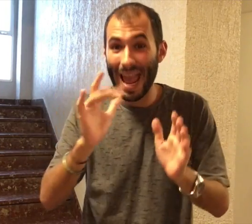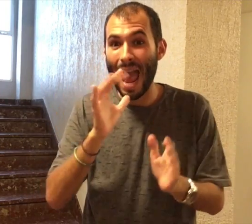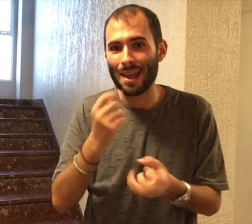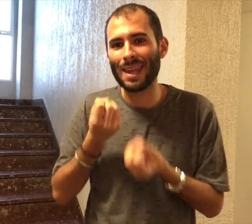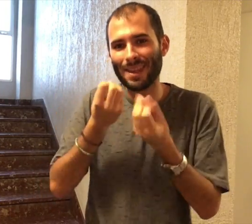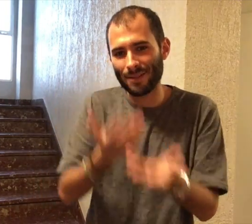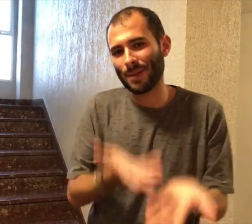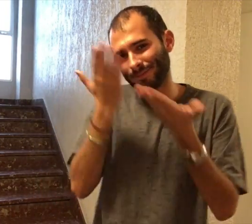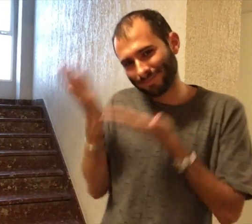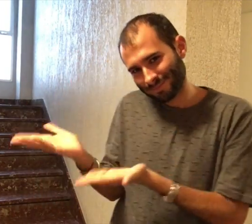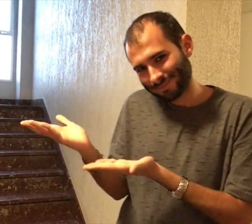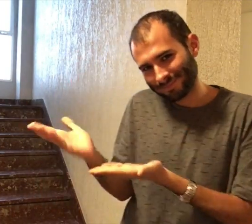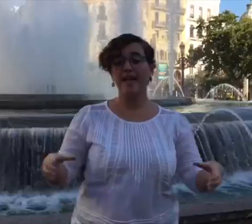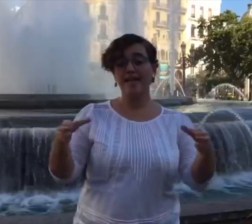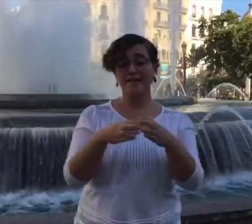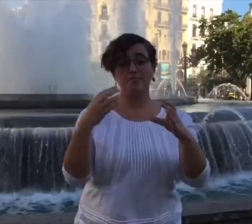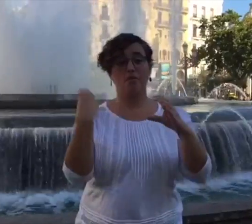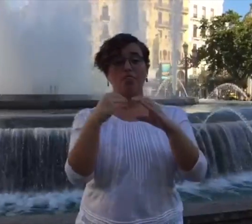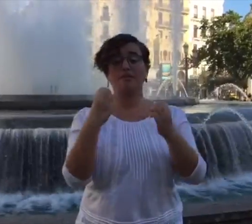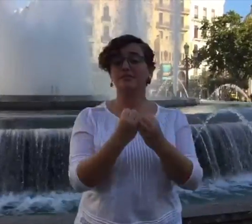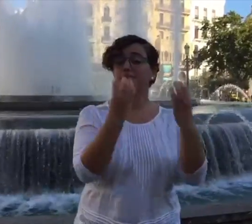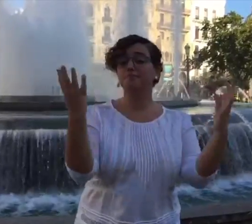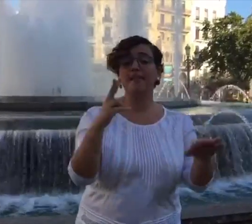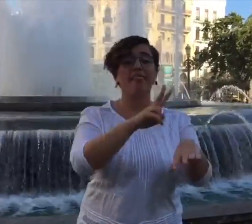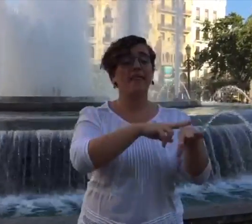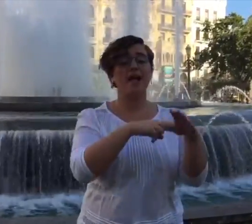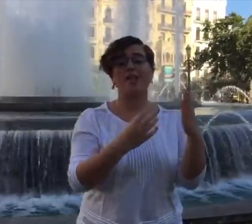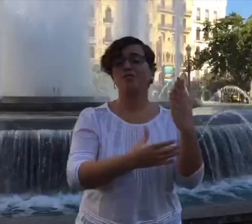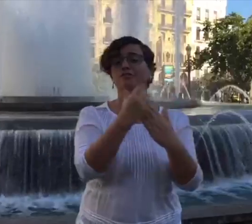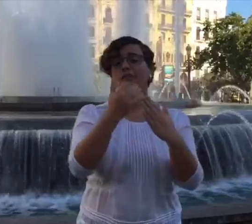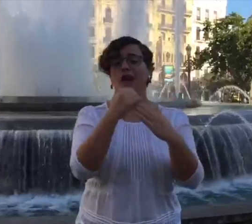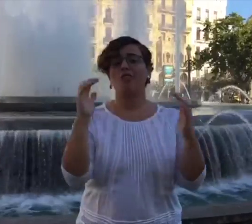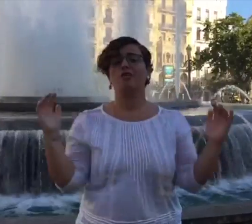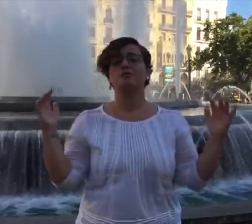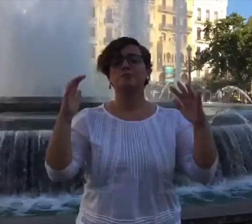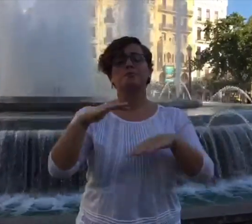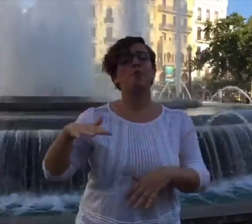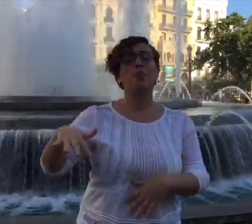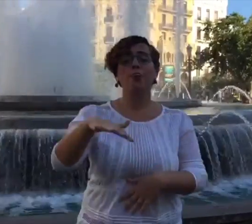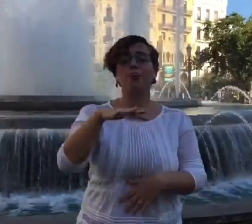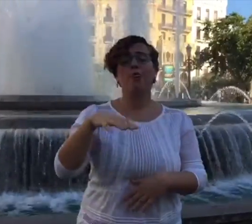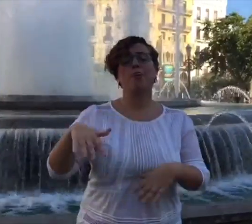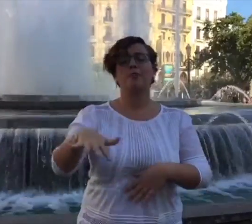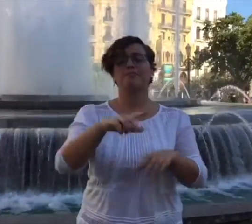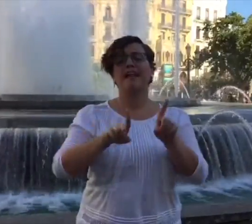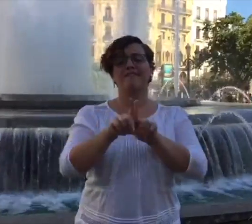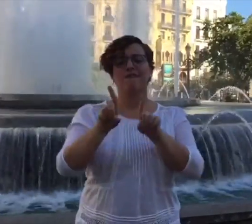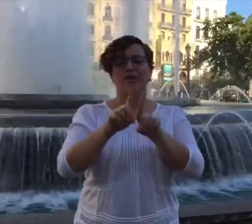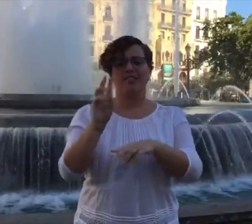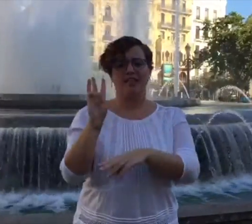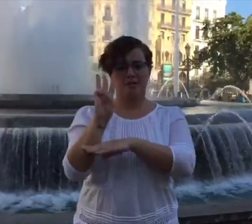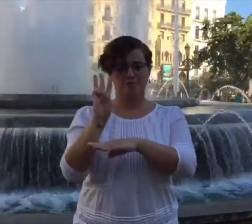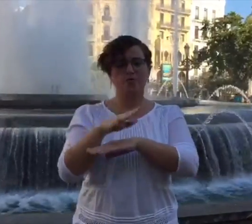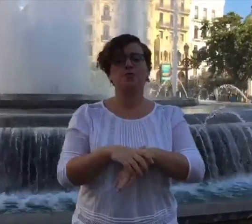Ahora sí que pasamos a informaros sobre los puntos de encuentro. La CJS-CNSE, junto a sus delegadas y delegados de secciones juveniles nos encontraremos en la fuente de Neptuno, concretamente en: